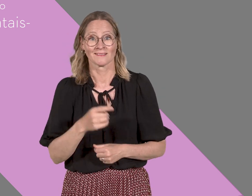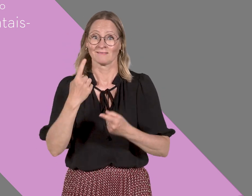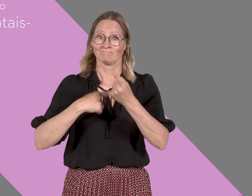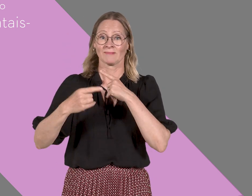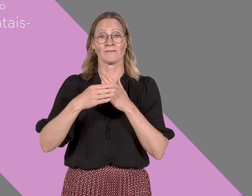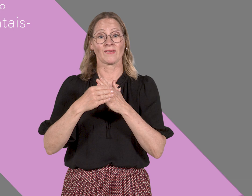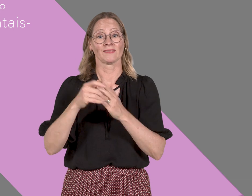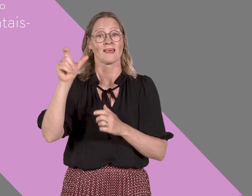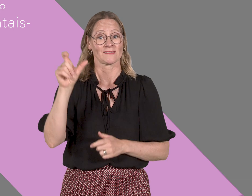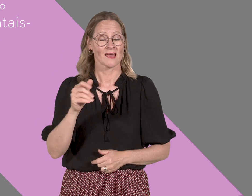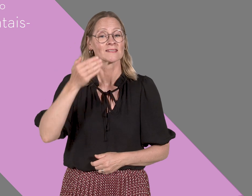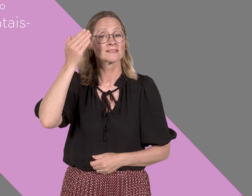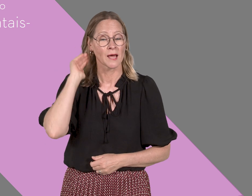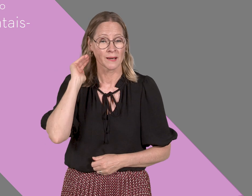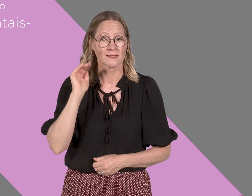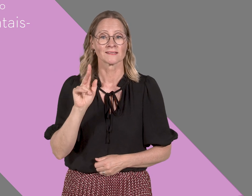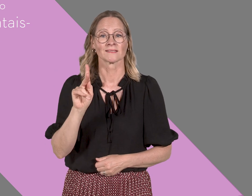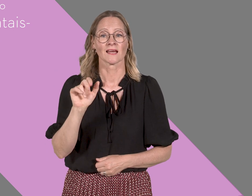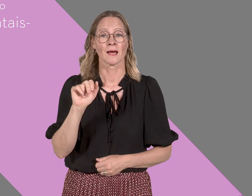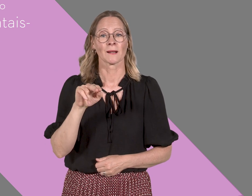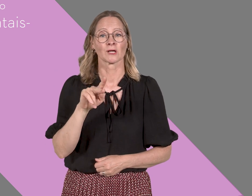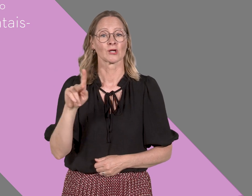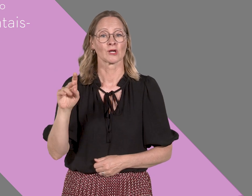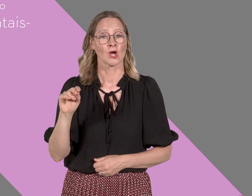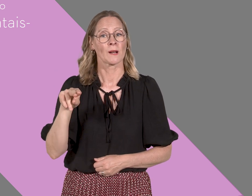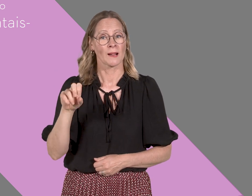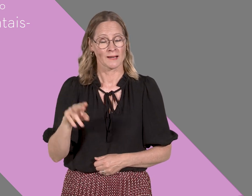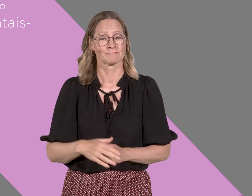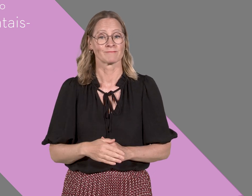Keskustelun vetäjänä toimii Janne Kankkonen.